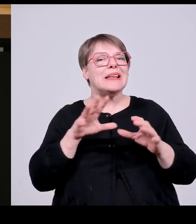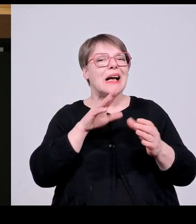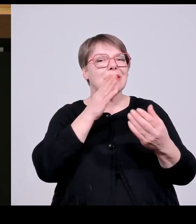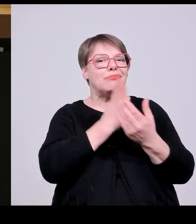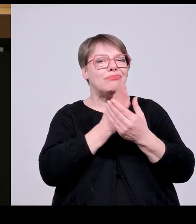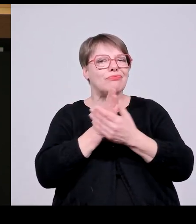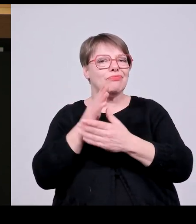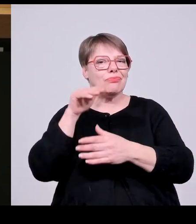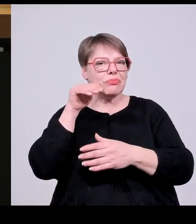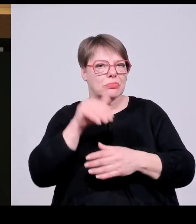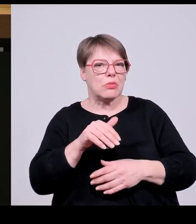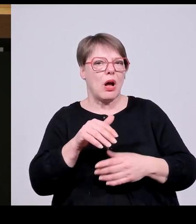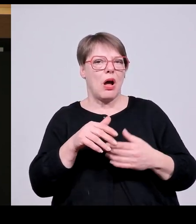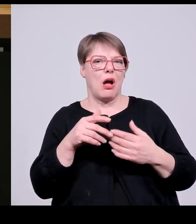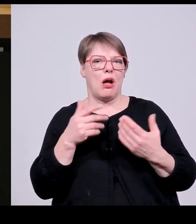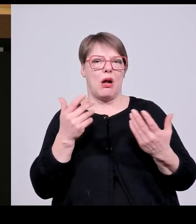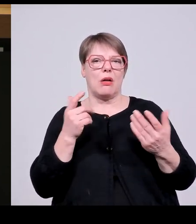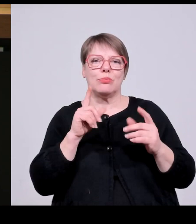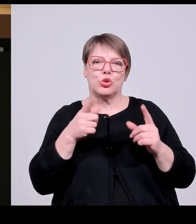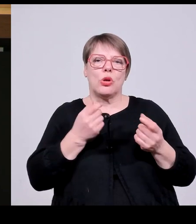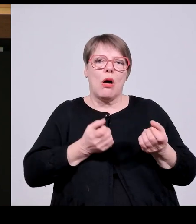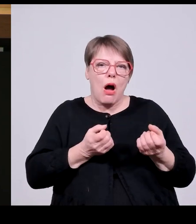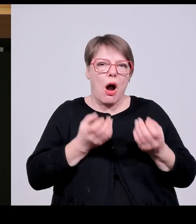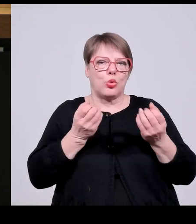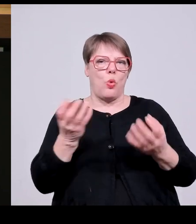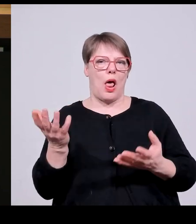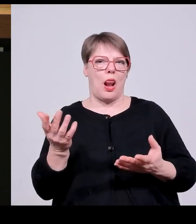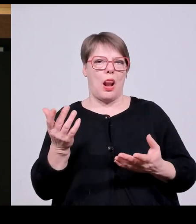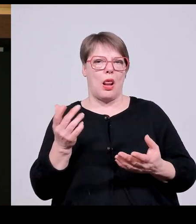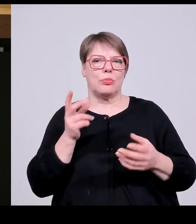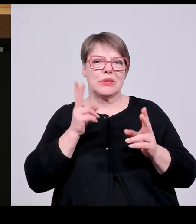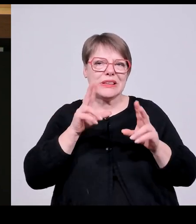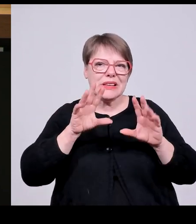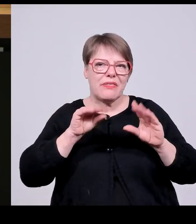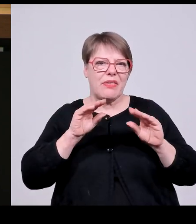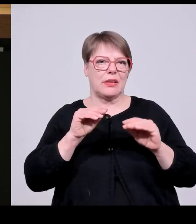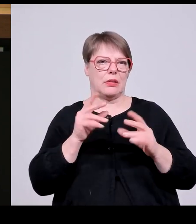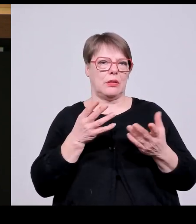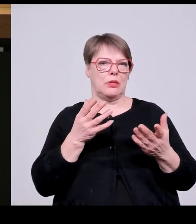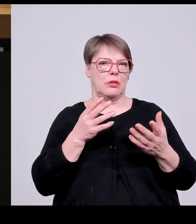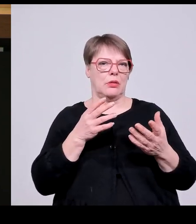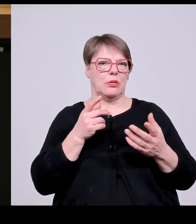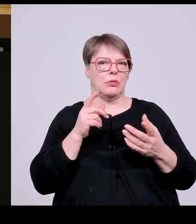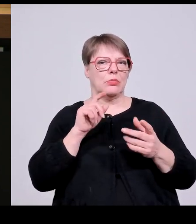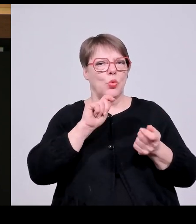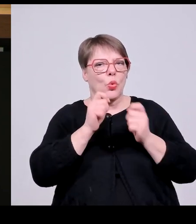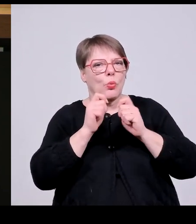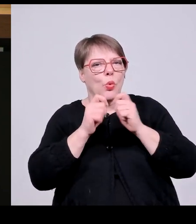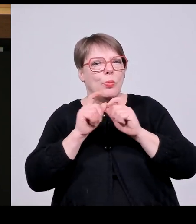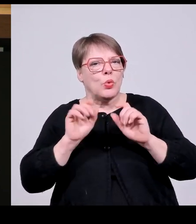Meine Damen und Herren Abgeordnete, Es waren Expertinnen und Experten der Stiftung Zentral und Landesbibliothek,